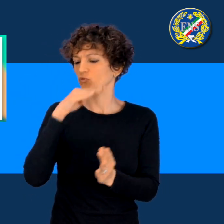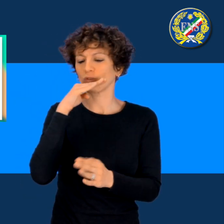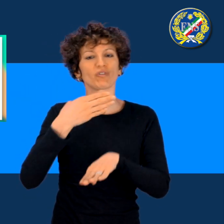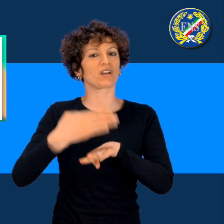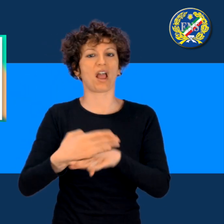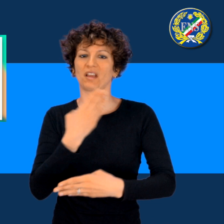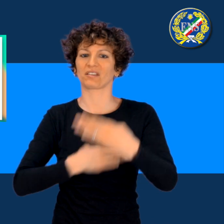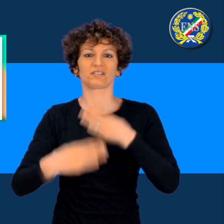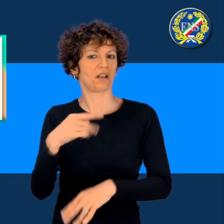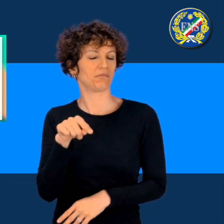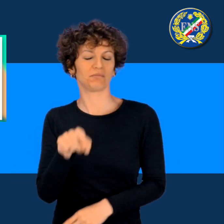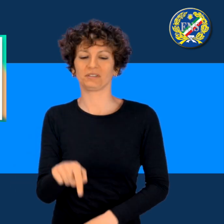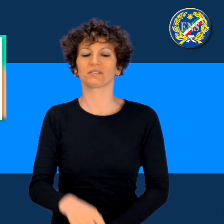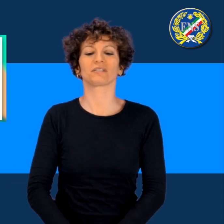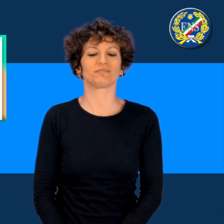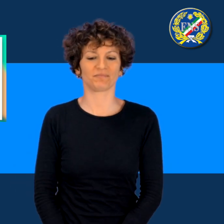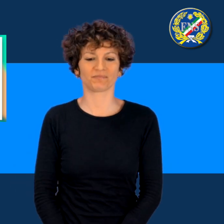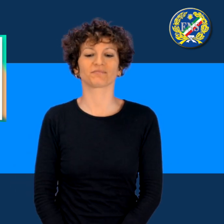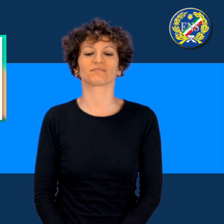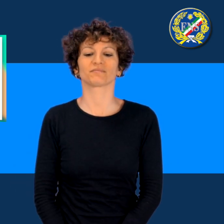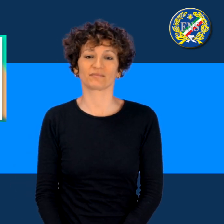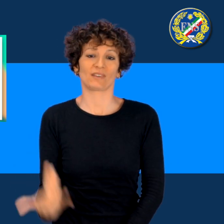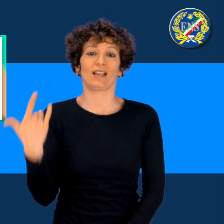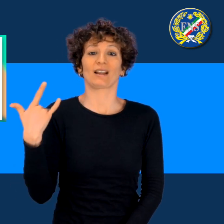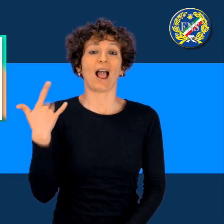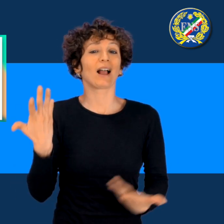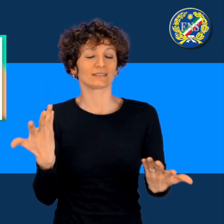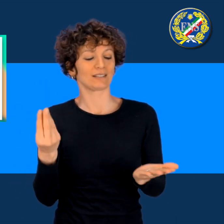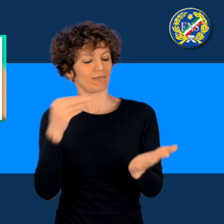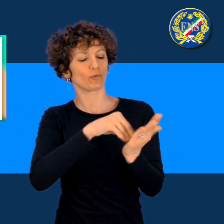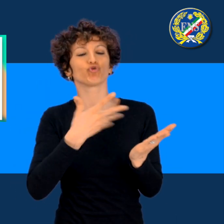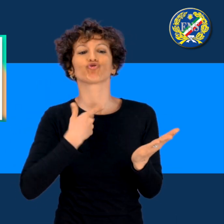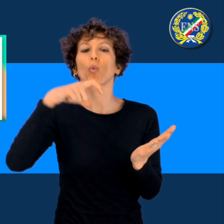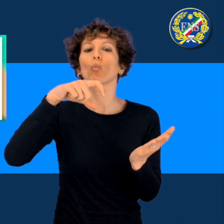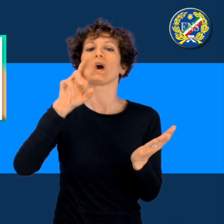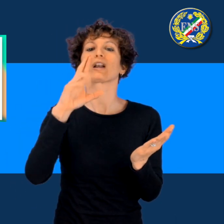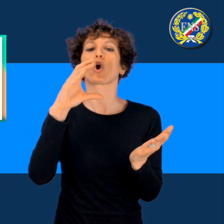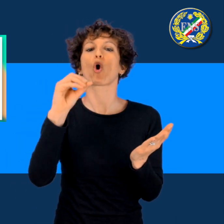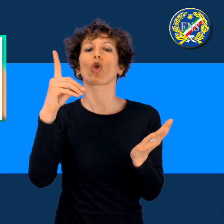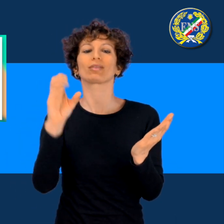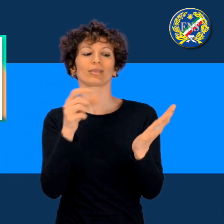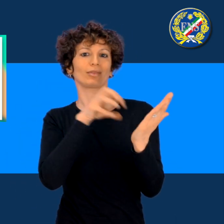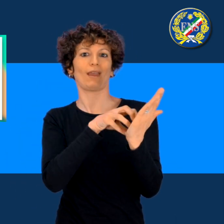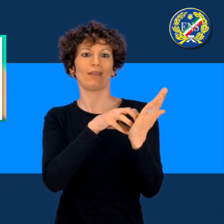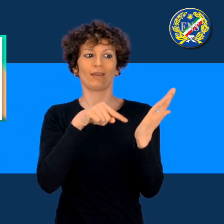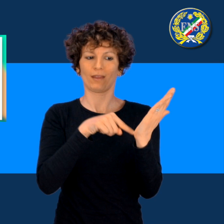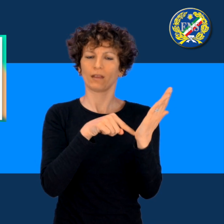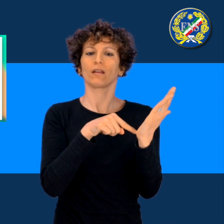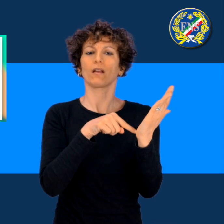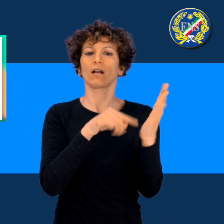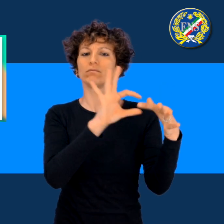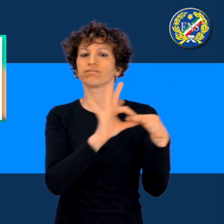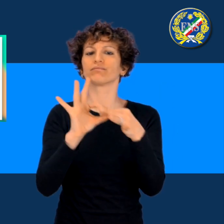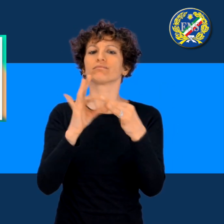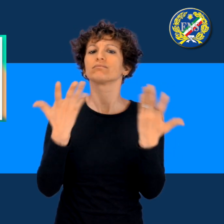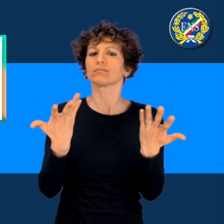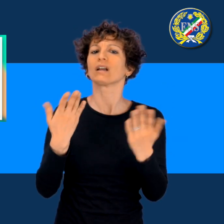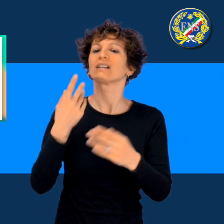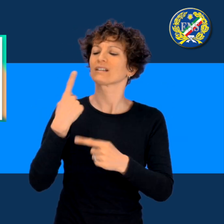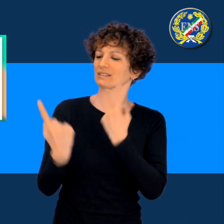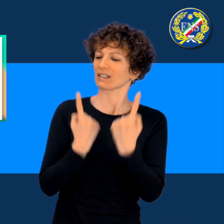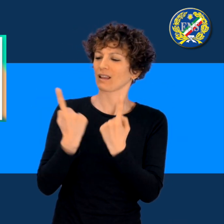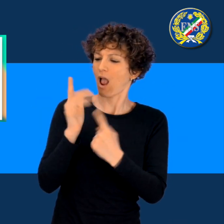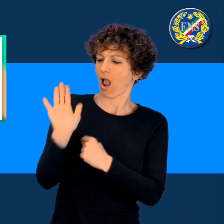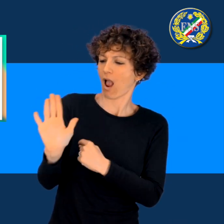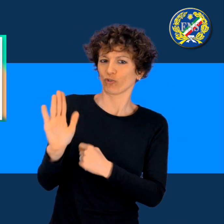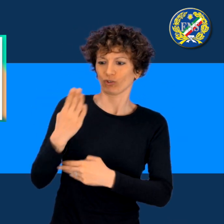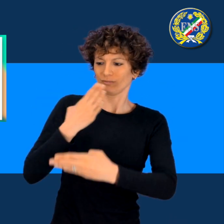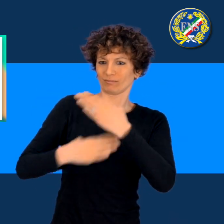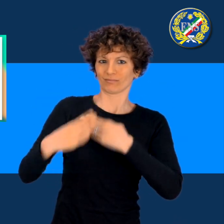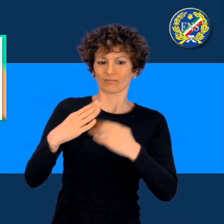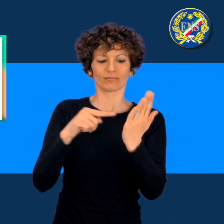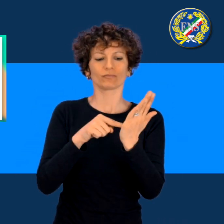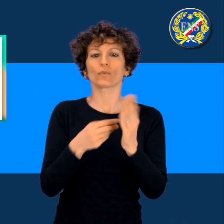grazie alla presenza del QR Code stampato sul retro, infatti, la CED permetterà al cittadino di attestare sempre il suo stato di